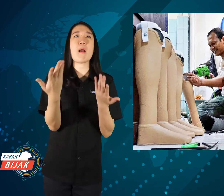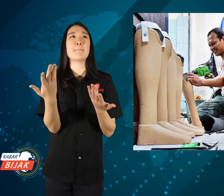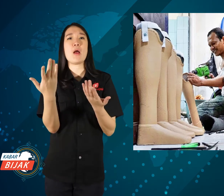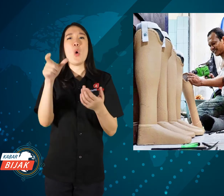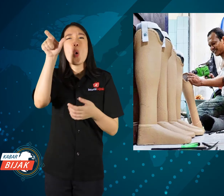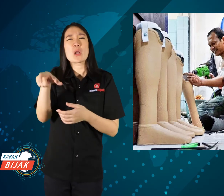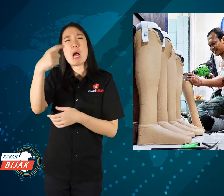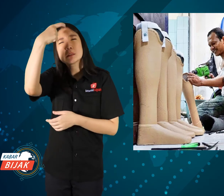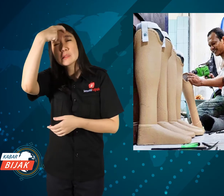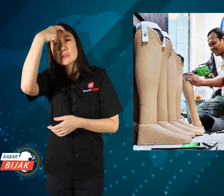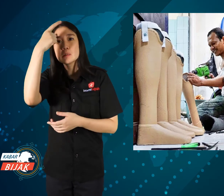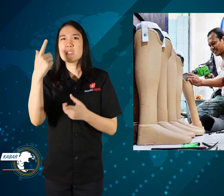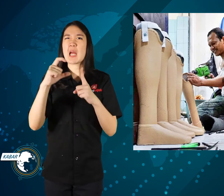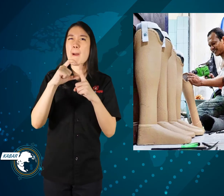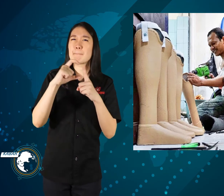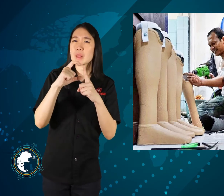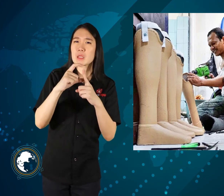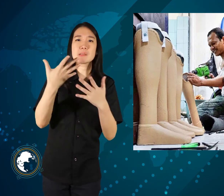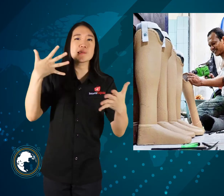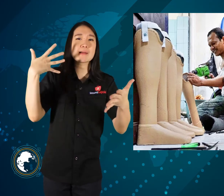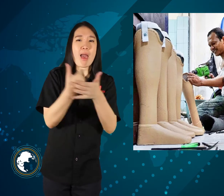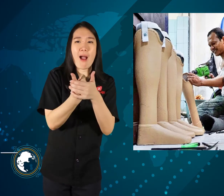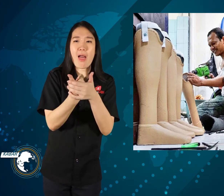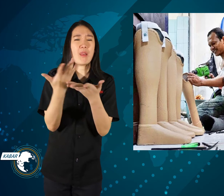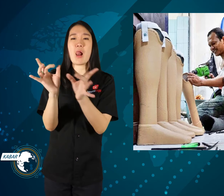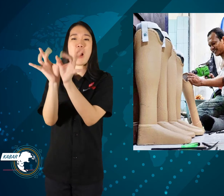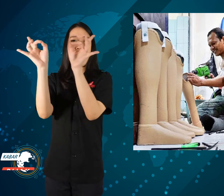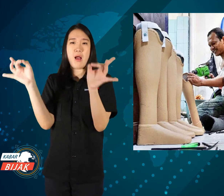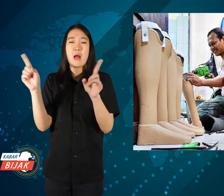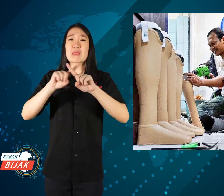orang sakit diabetes parah, kecelakaan, dan lain-lain.